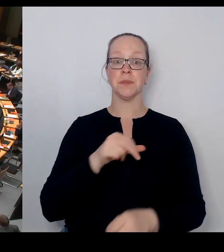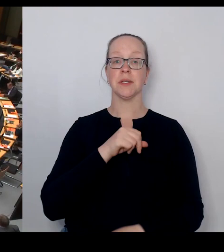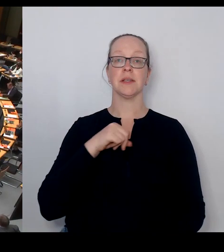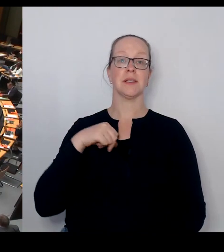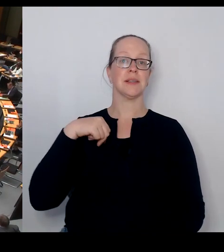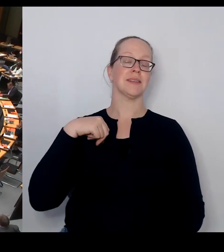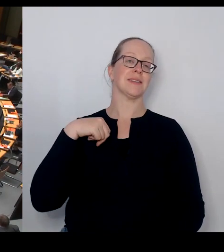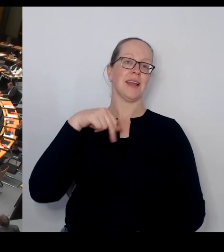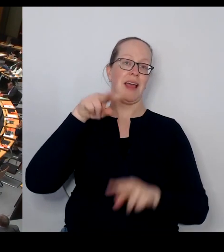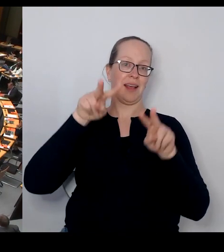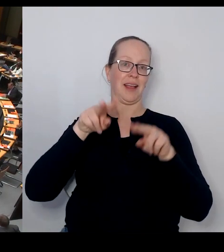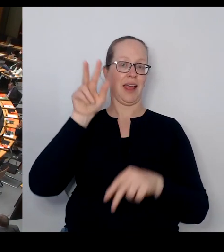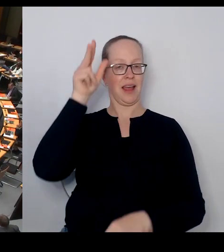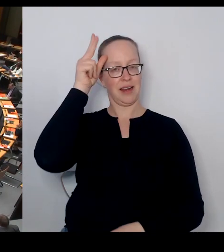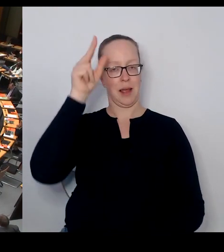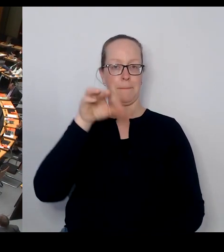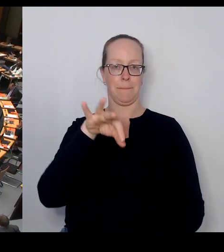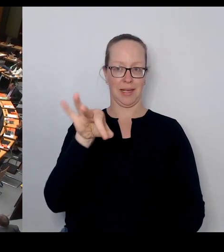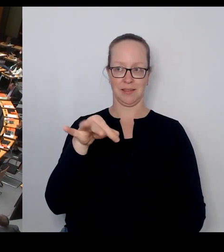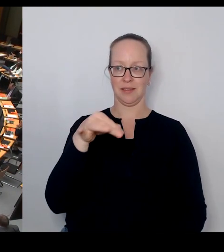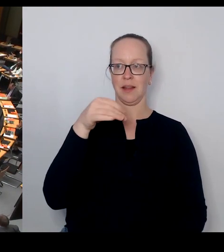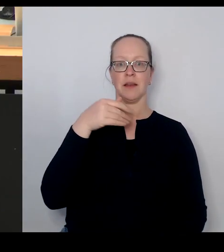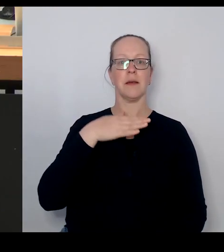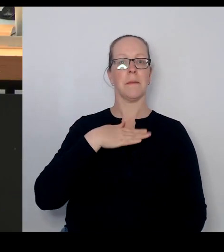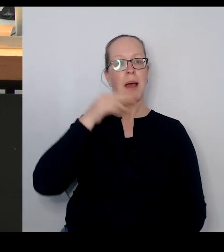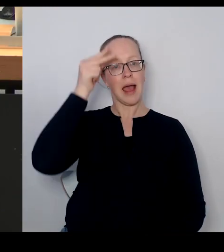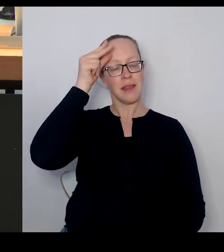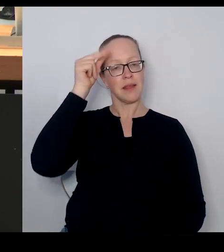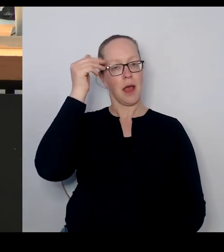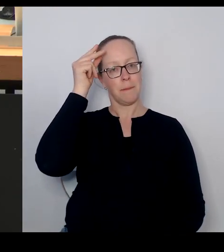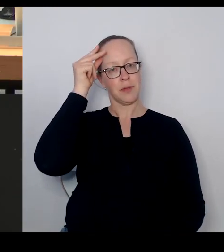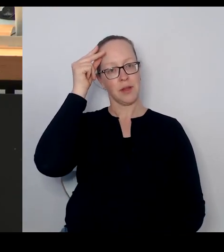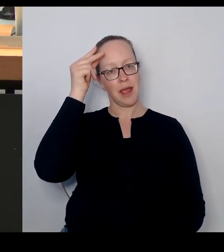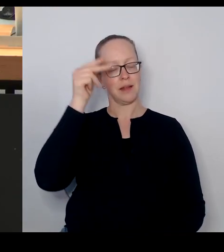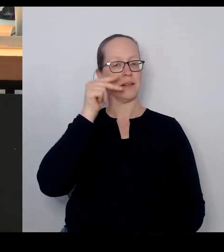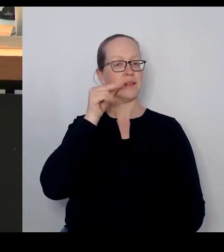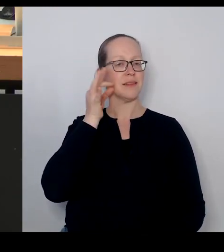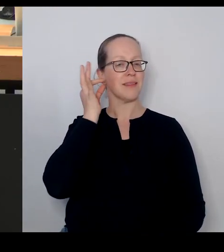Wenn wir uns eins nicht vorwerfen müssen, dann, dass wir nicht genug über Rekommunalisierung der